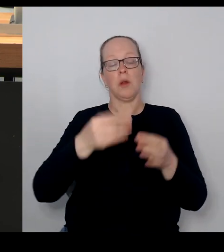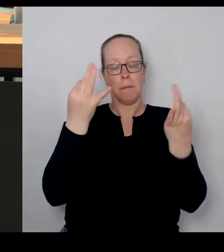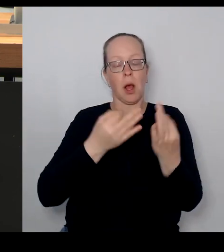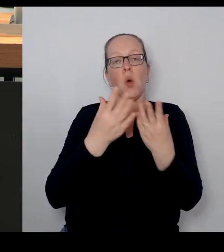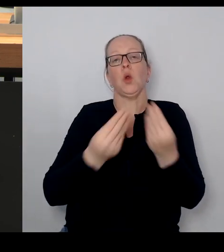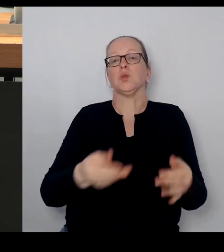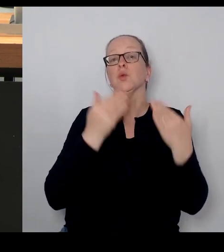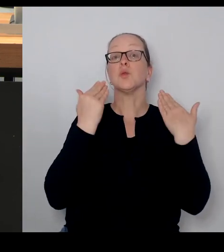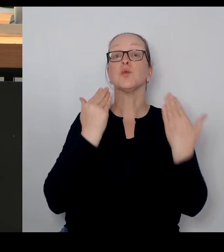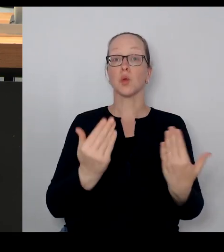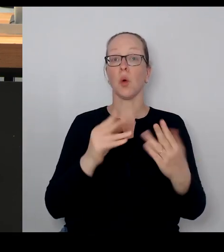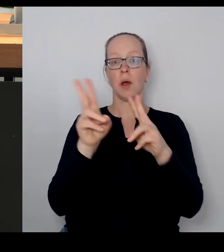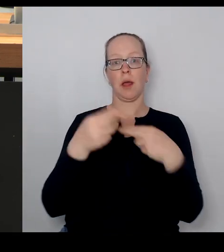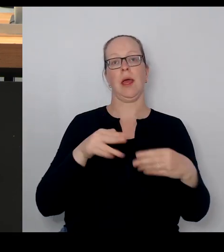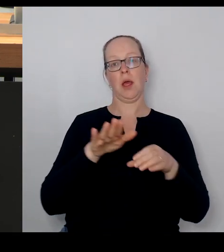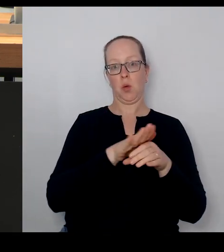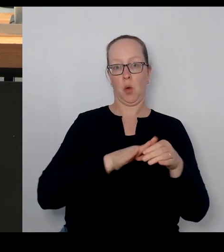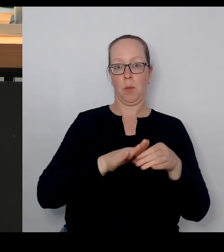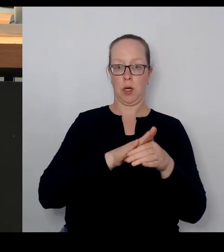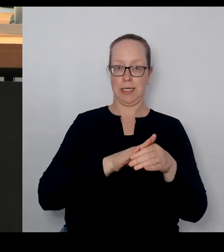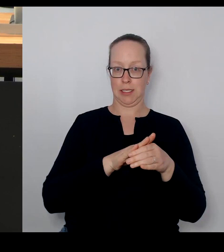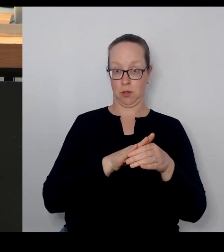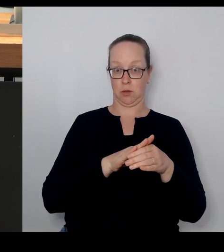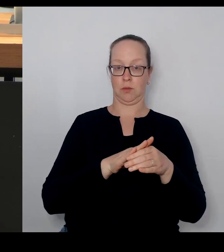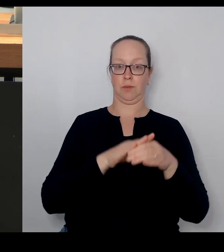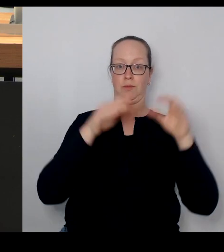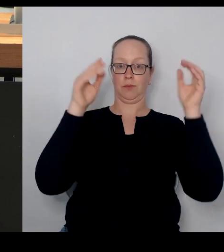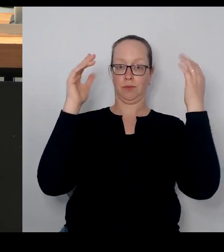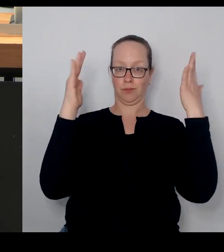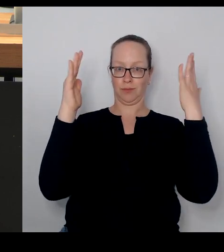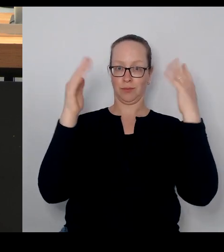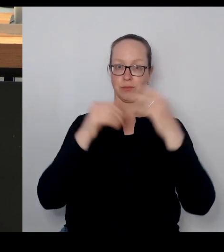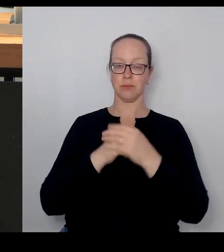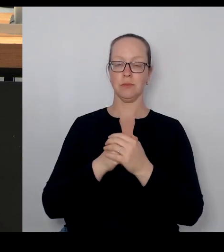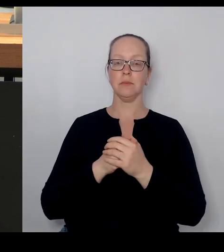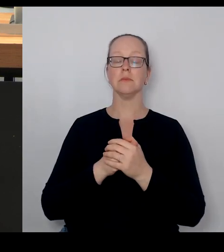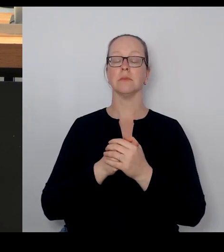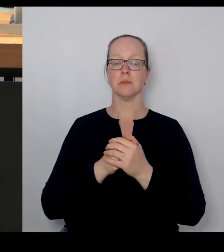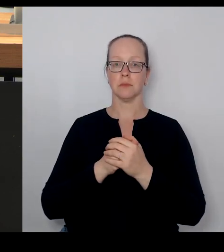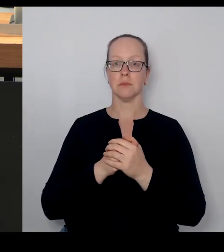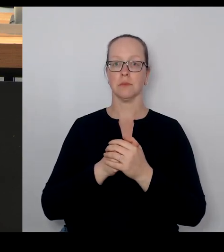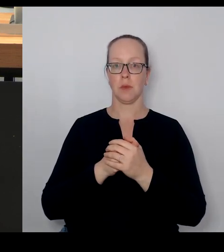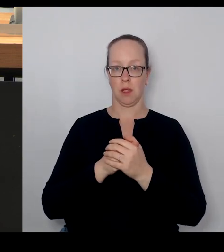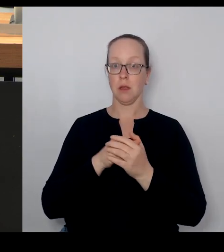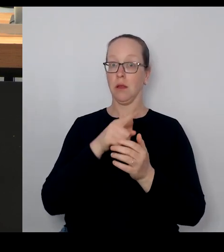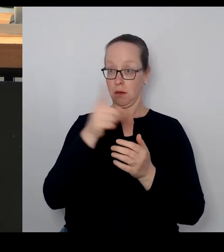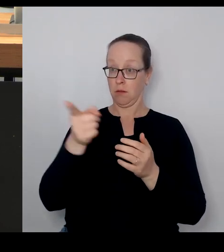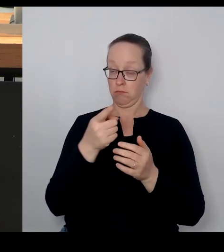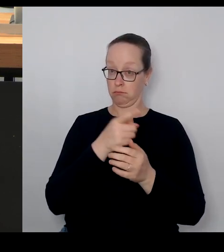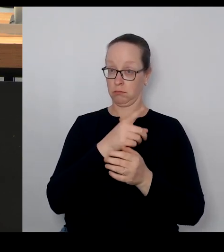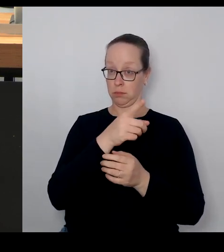Anstatt jetzt die Rekommun alisierung voranzubringen, kommt die Bildungsverwaltung und die konservativen Schulämter kommen uns